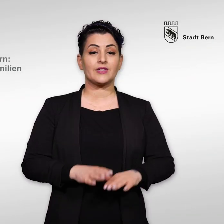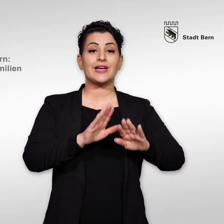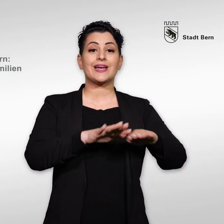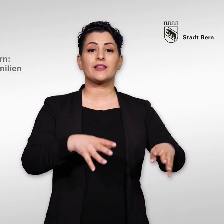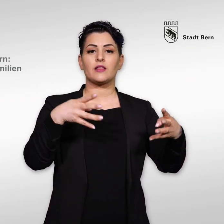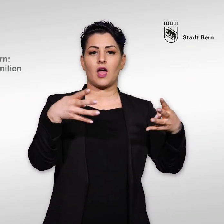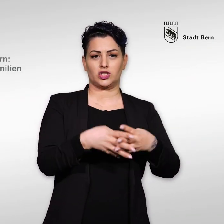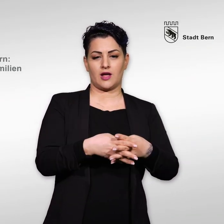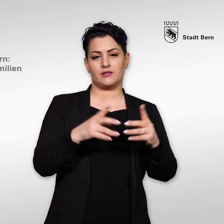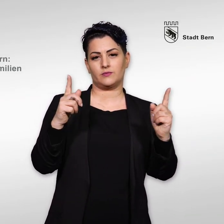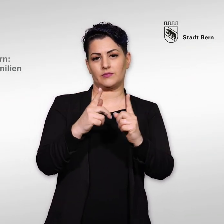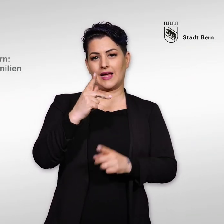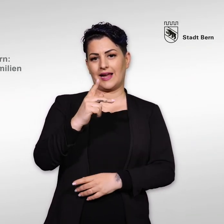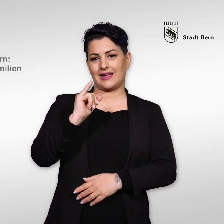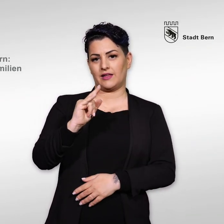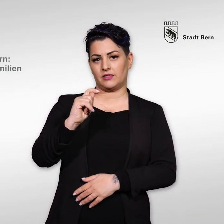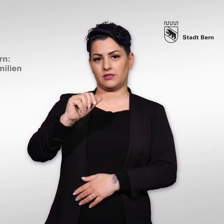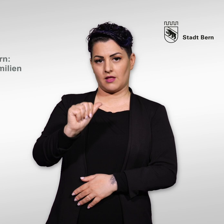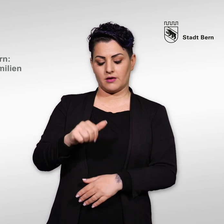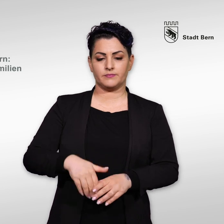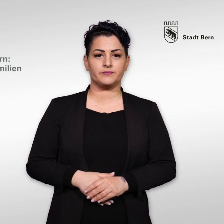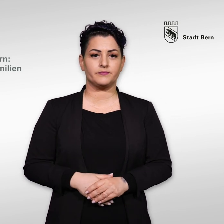Kindertagesstätten (Kita)